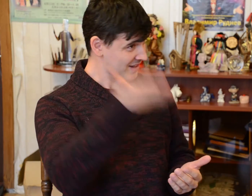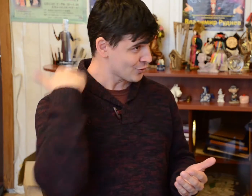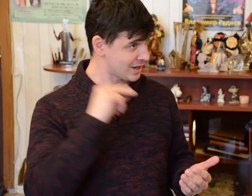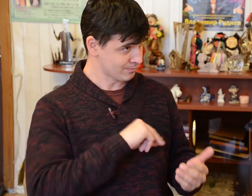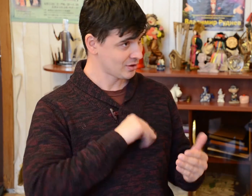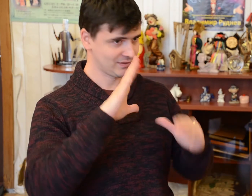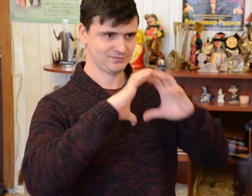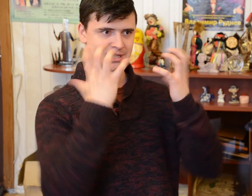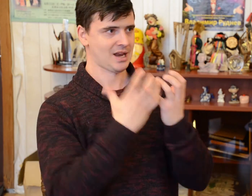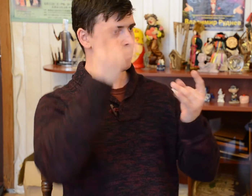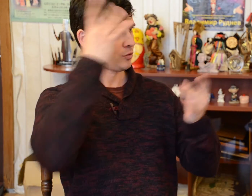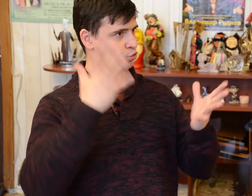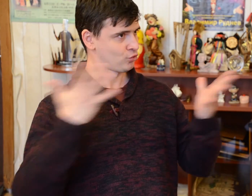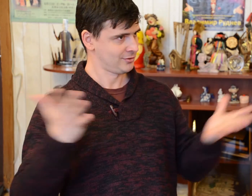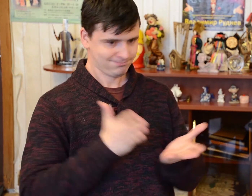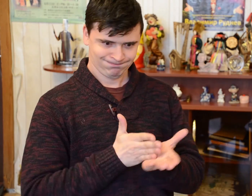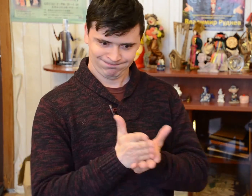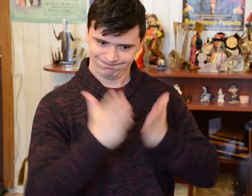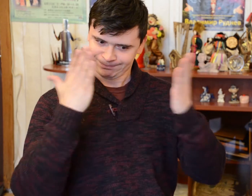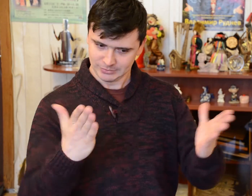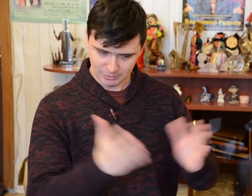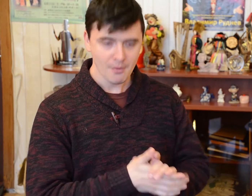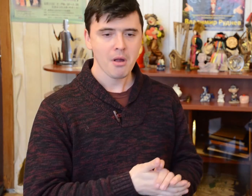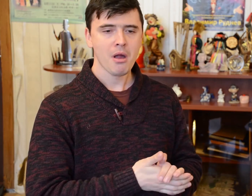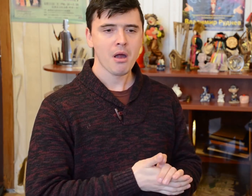Как Вы давно работаете в сфере культуры?